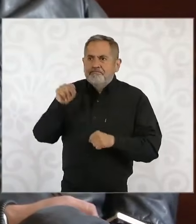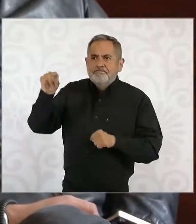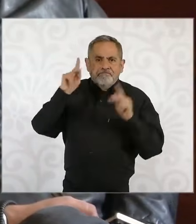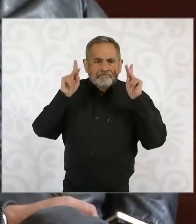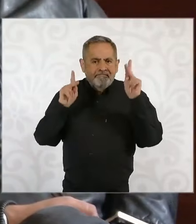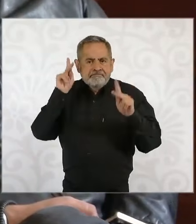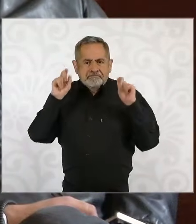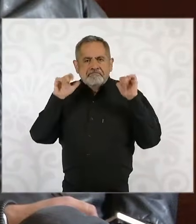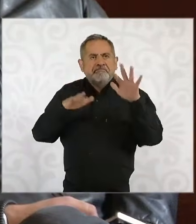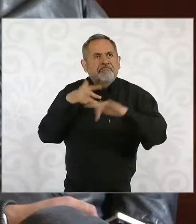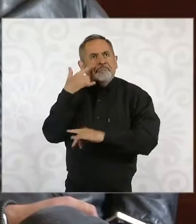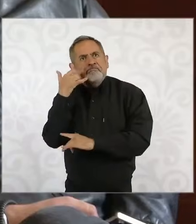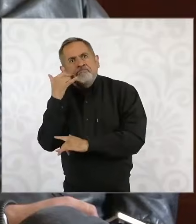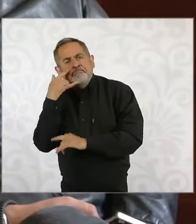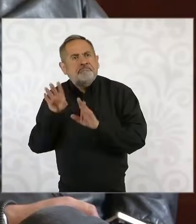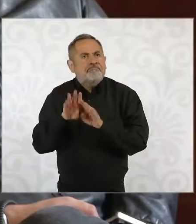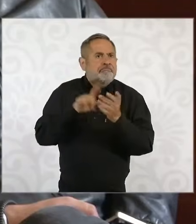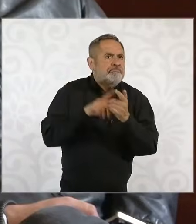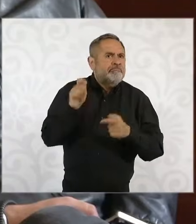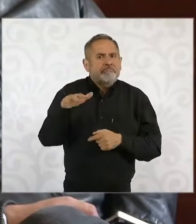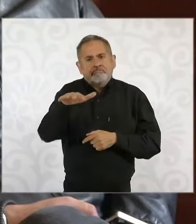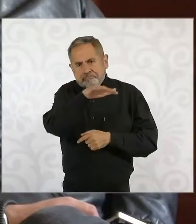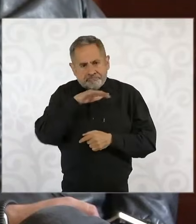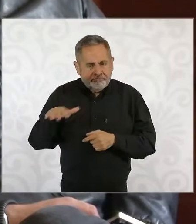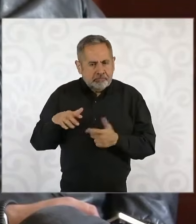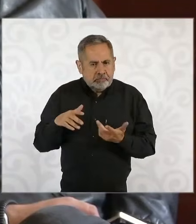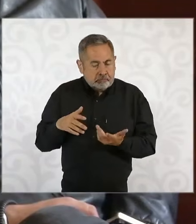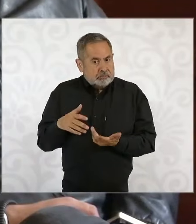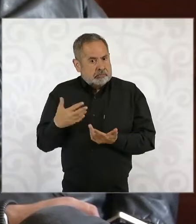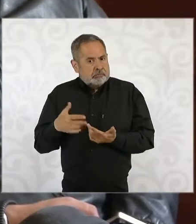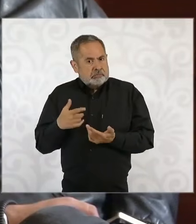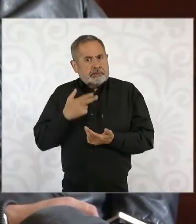cifra de los asistentes, ¿qué impacto ha tenido esta estrategia para México y qué ha permitido